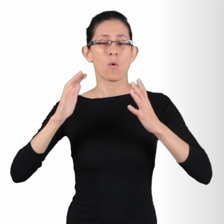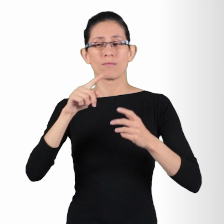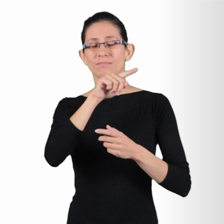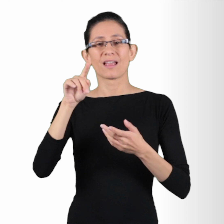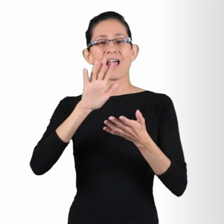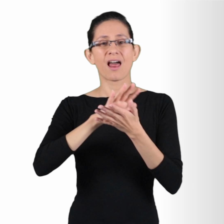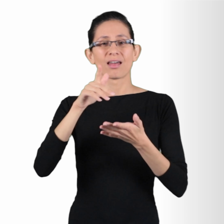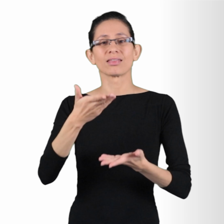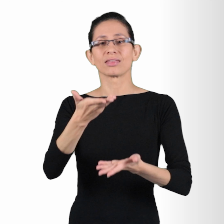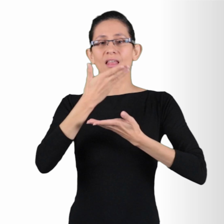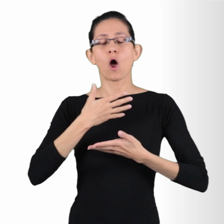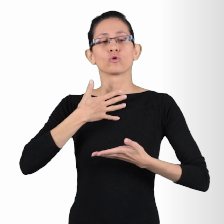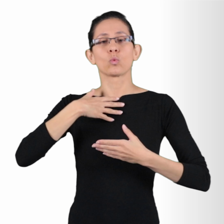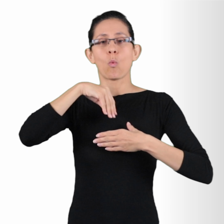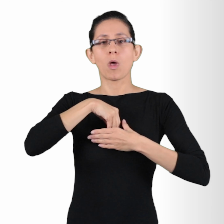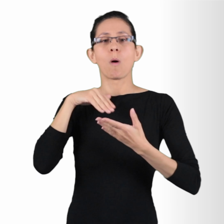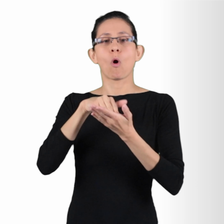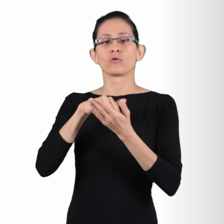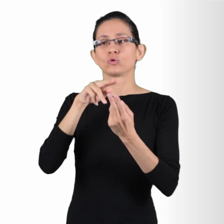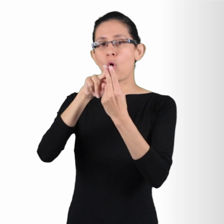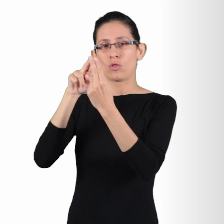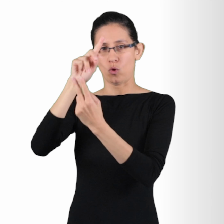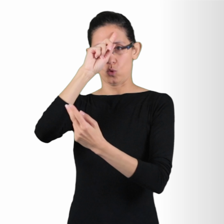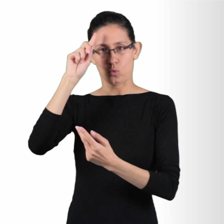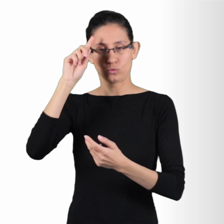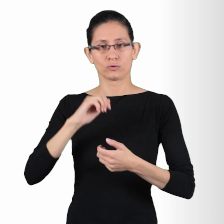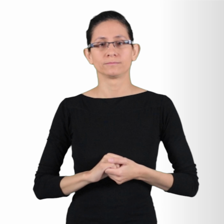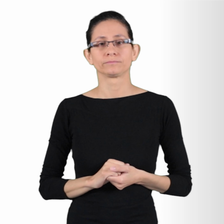czyli cechy które opisują naszą potrzebę kontaktów z ludźmi.